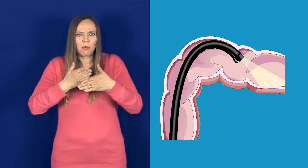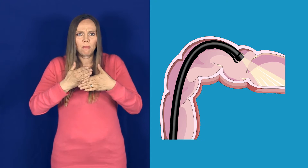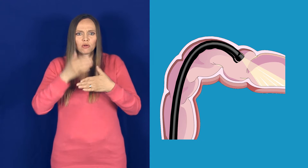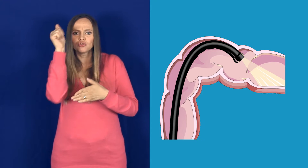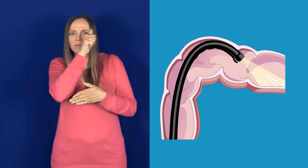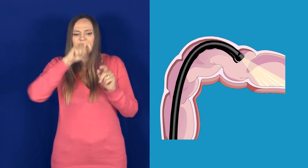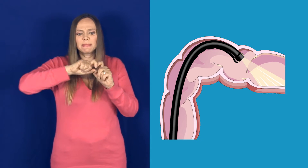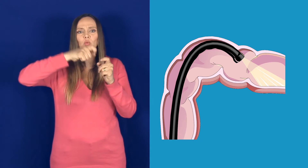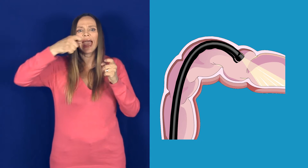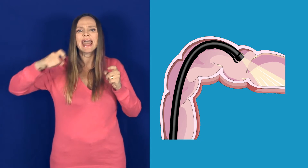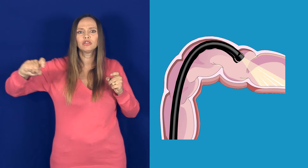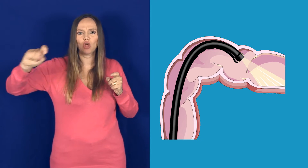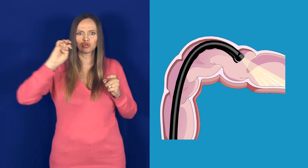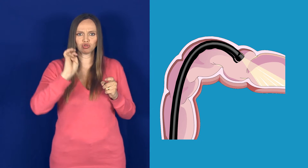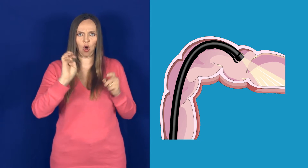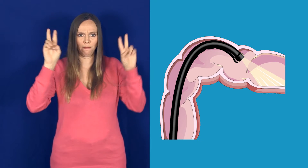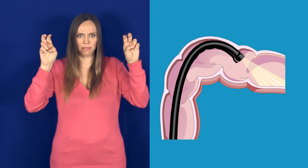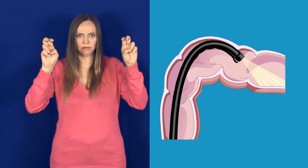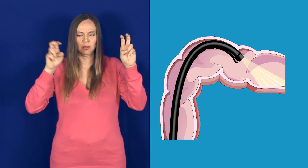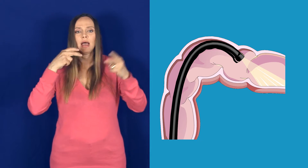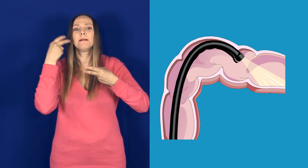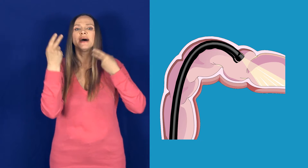pregledamo notranjost človekovega telesa.